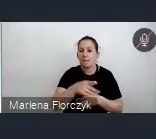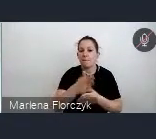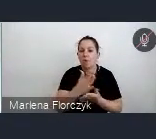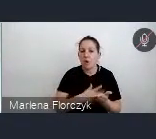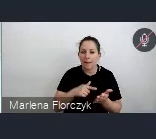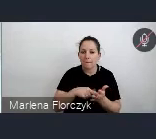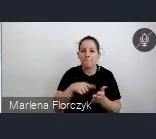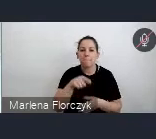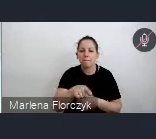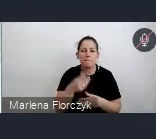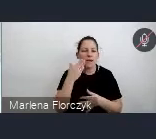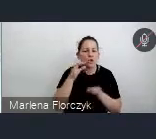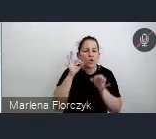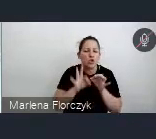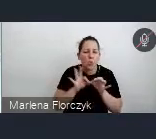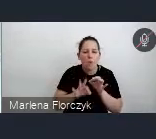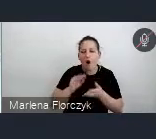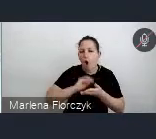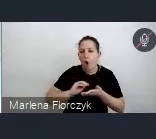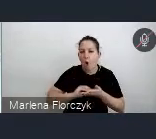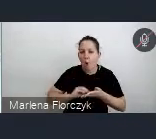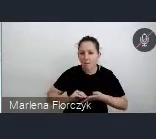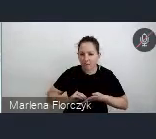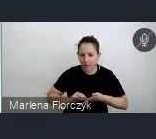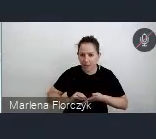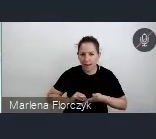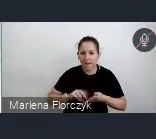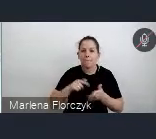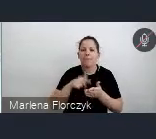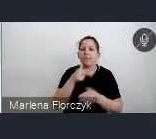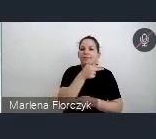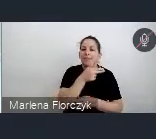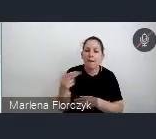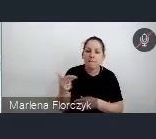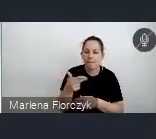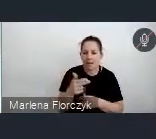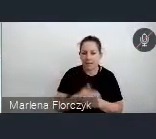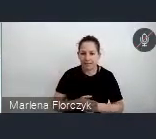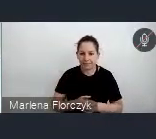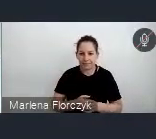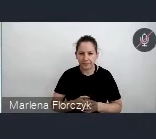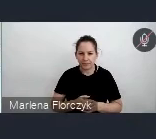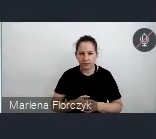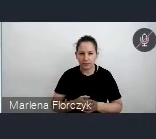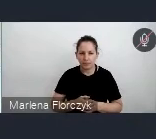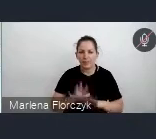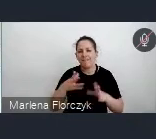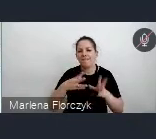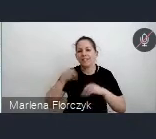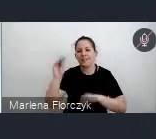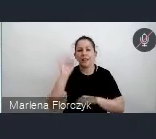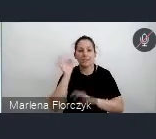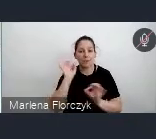gdzie bardzo szczegółowo opisane są tematy konkursowe. Więcej informacji na temat tych konkursów